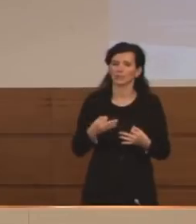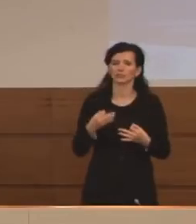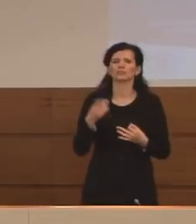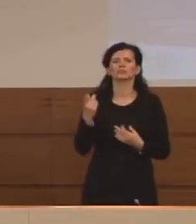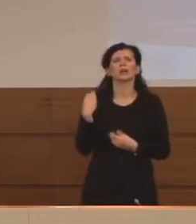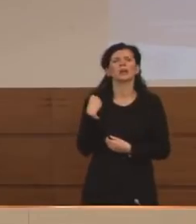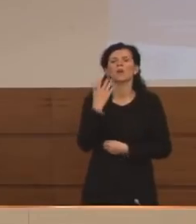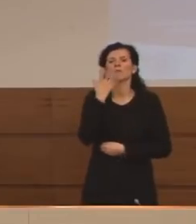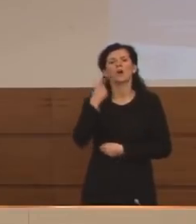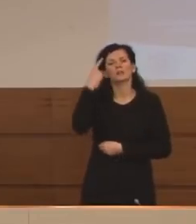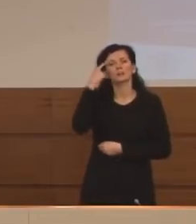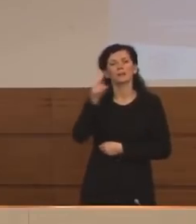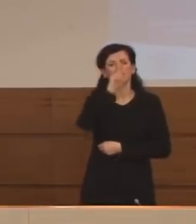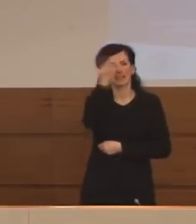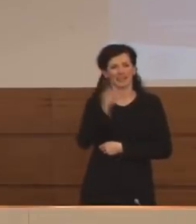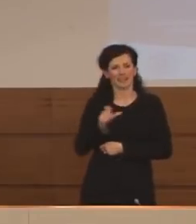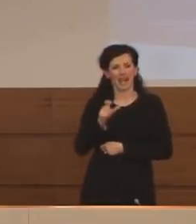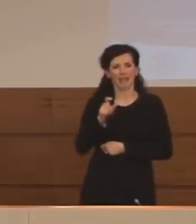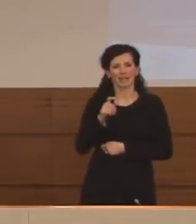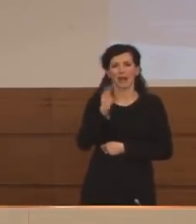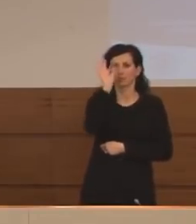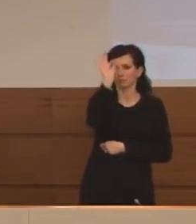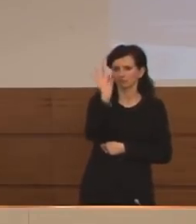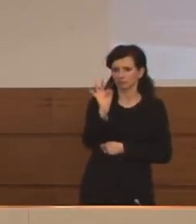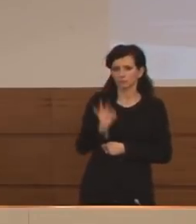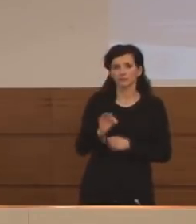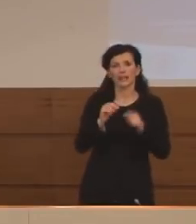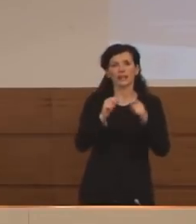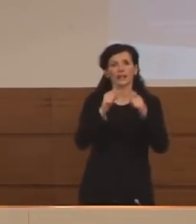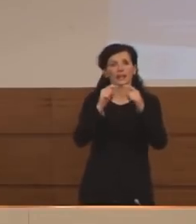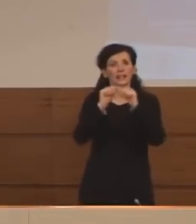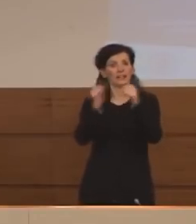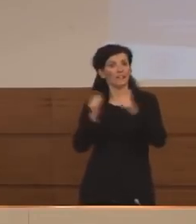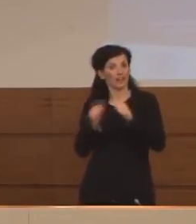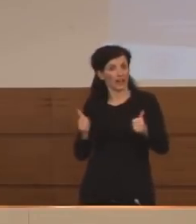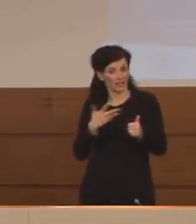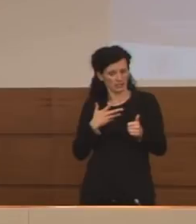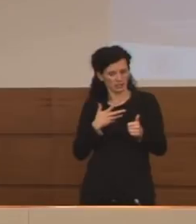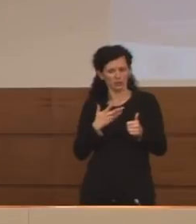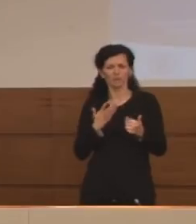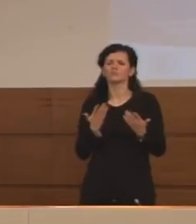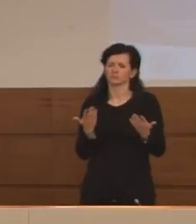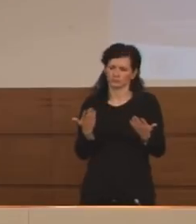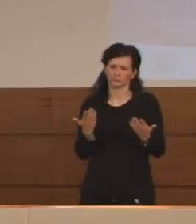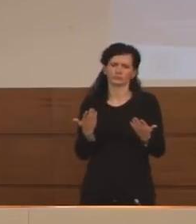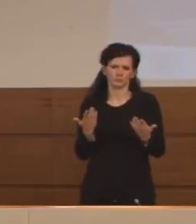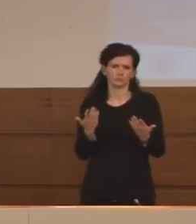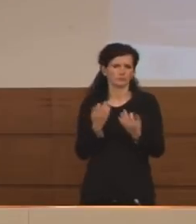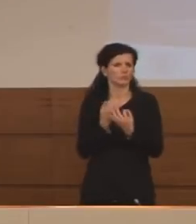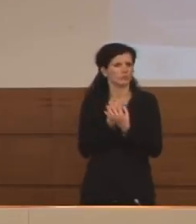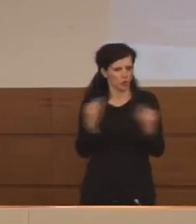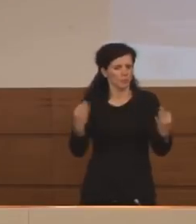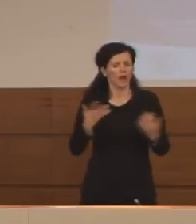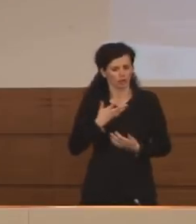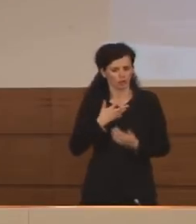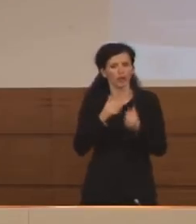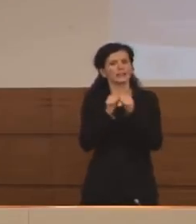all'interno del territorio italiano, naturlamente. Però questo non vuol dire necessariamente...